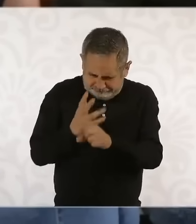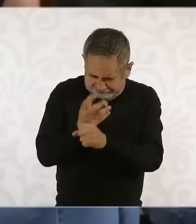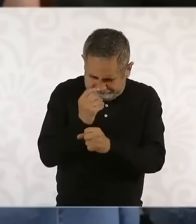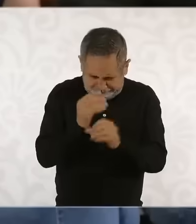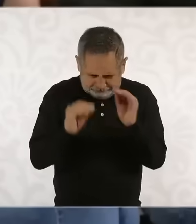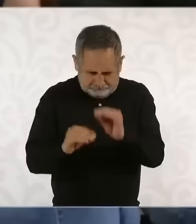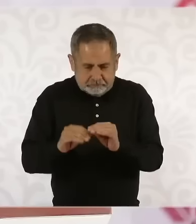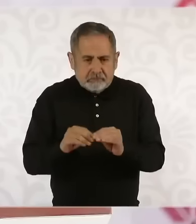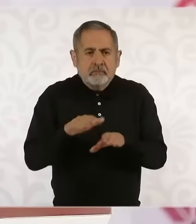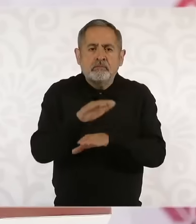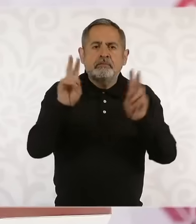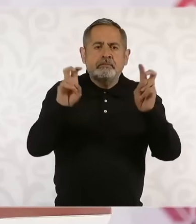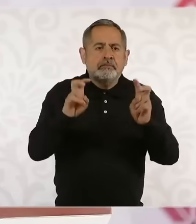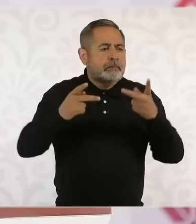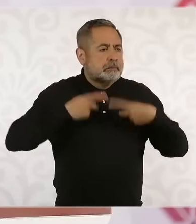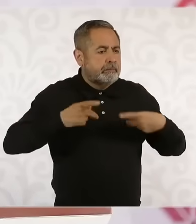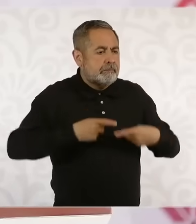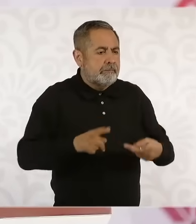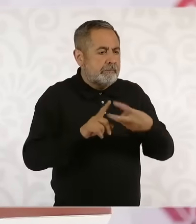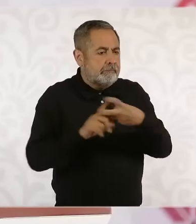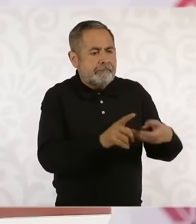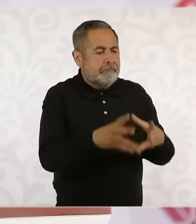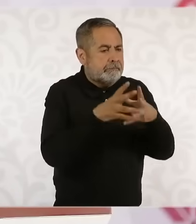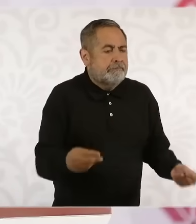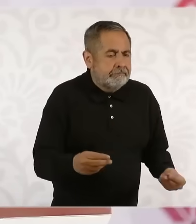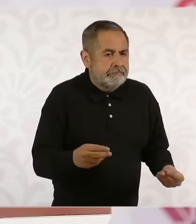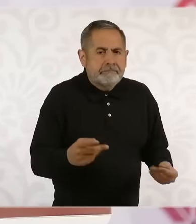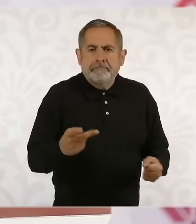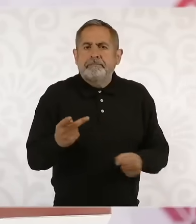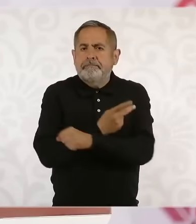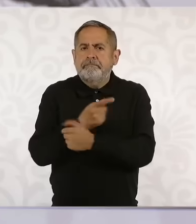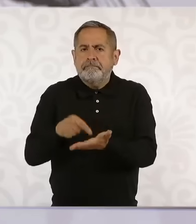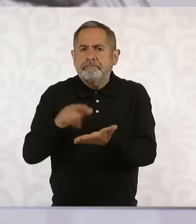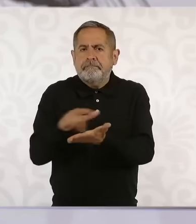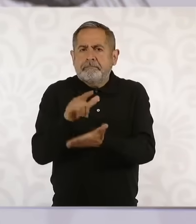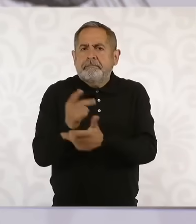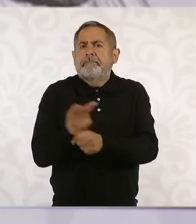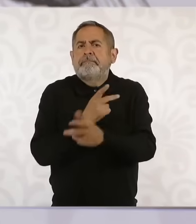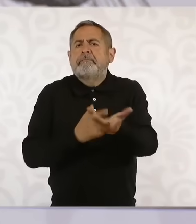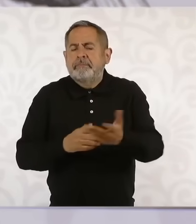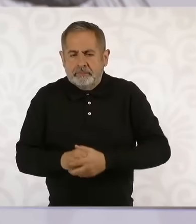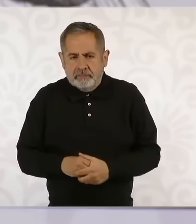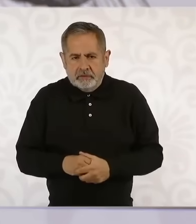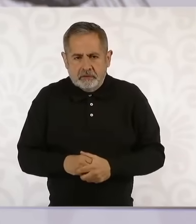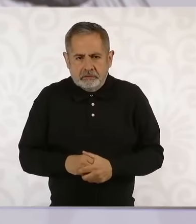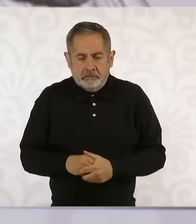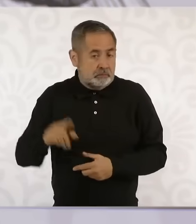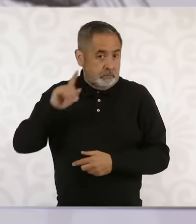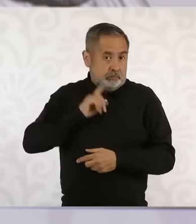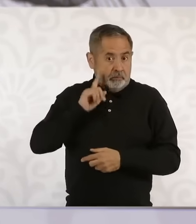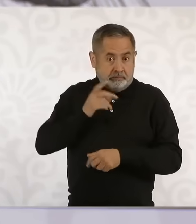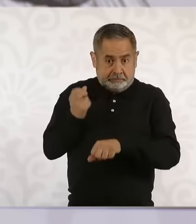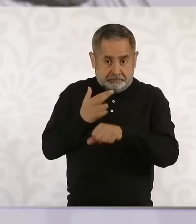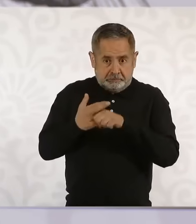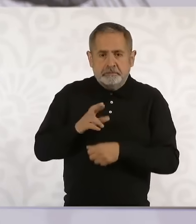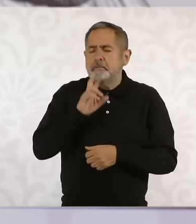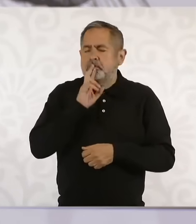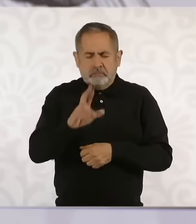personas? Van bien. Les voy a decir que eh yo creo que pronto daremos un informe. Eh es una